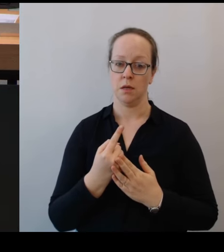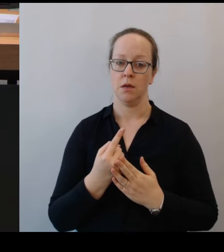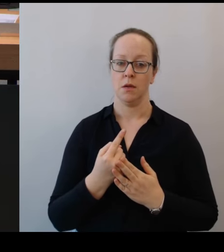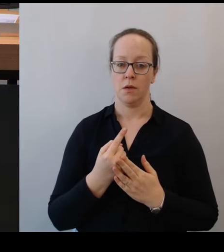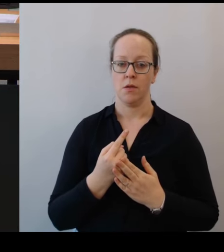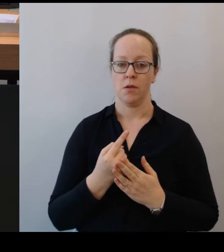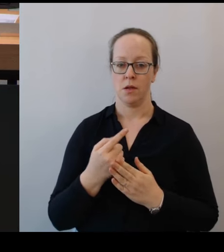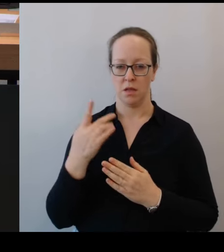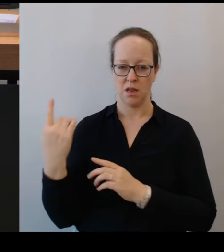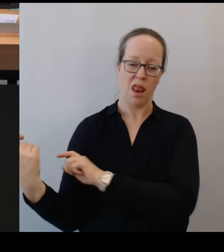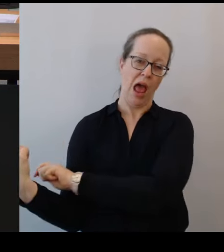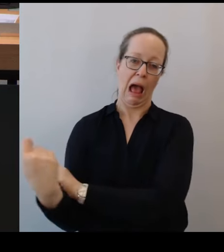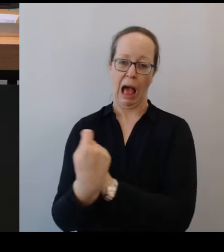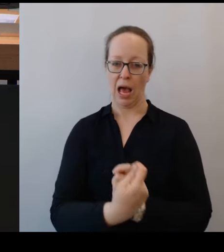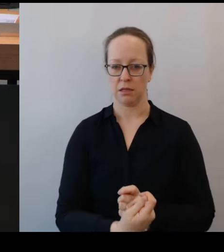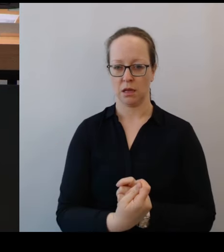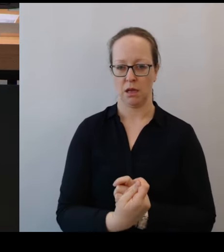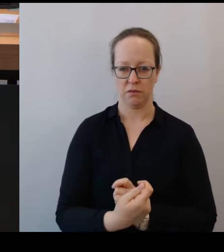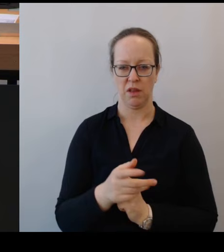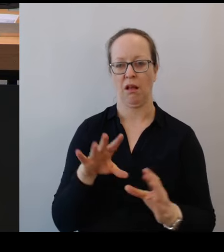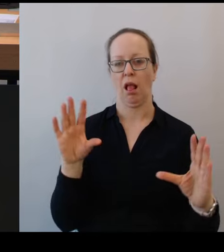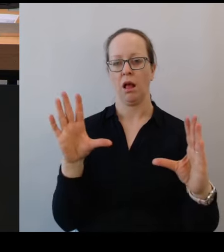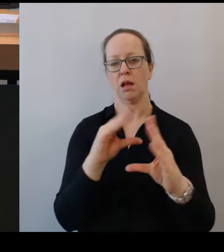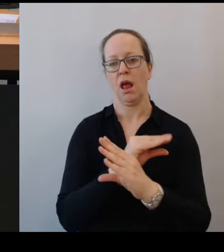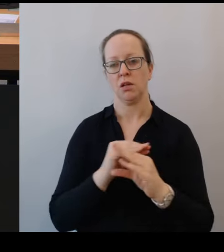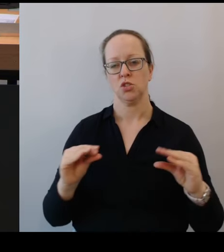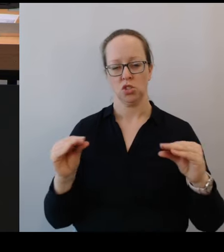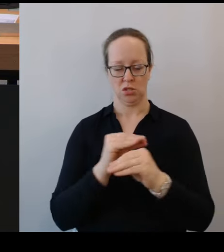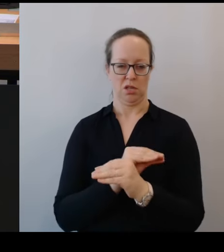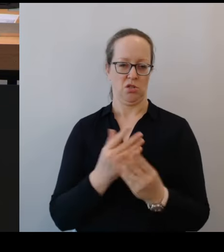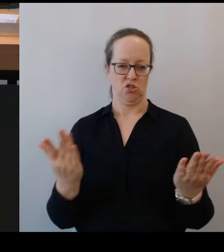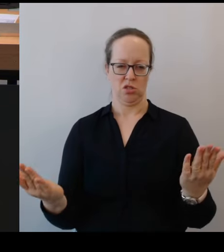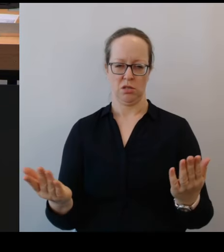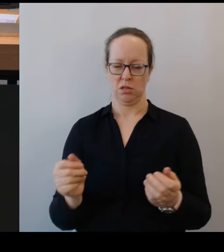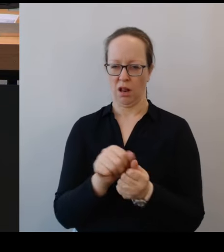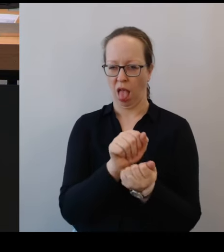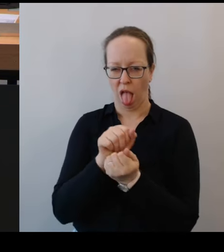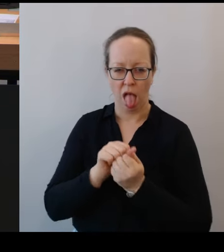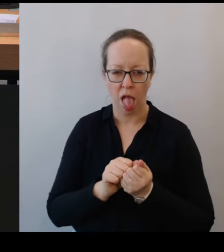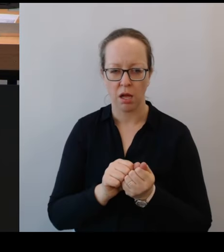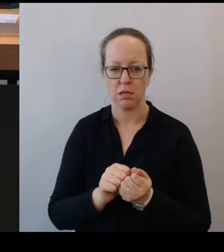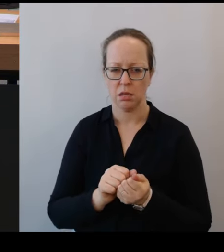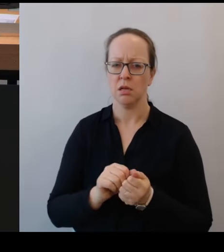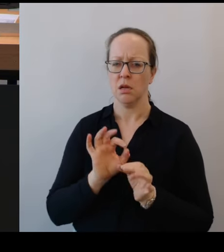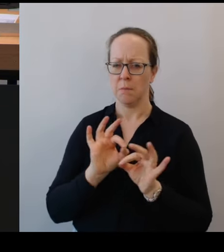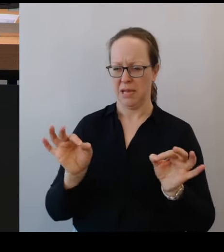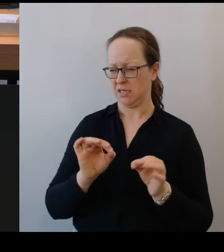Arbeiten Sie am rechten Rand mal lieber Ihre eigenen Beziehungen auf: Ihre Beziehungen zu Neonazis,